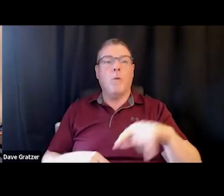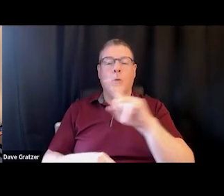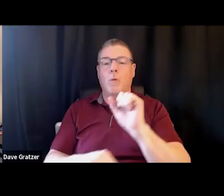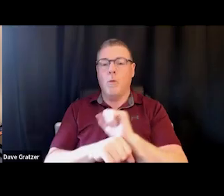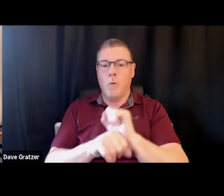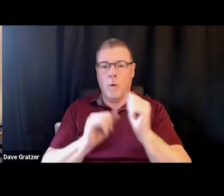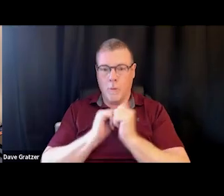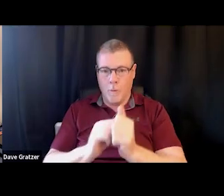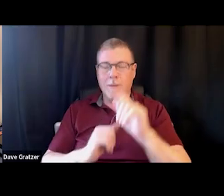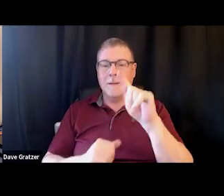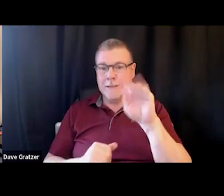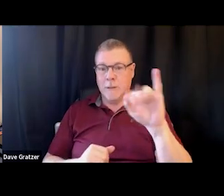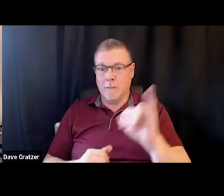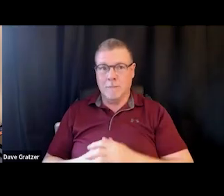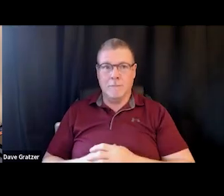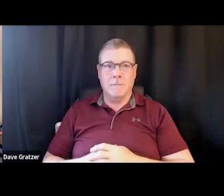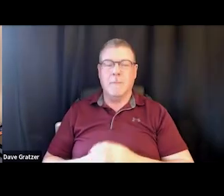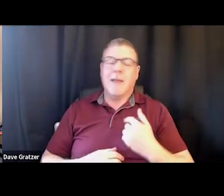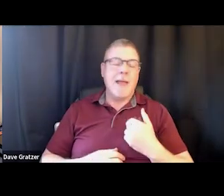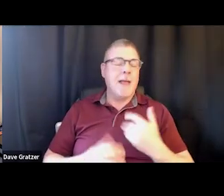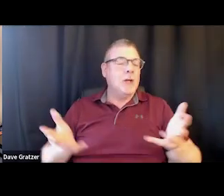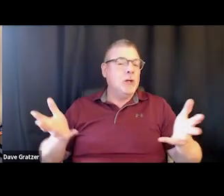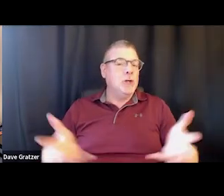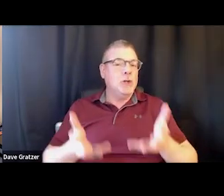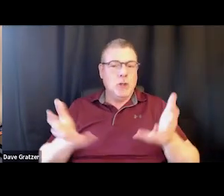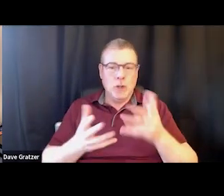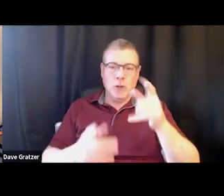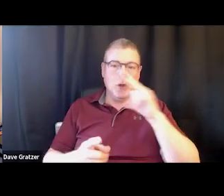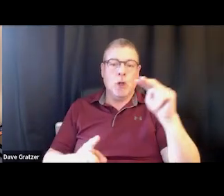con lesiones cerebrales. Solo les animo a que echen un vistazo a nuestro sitio web